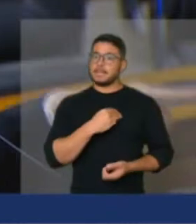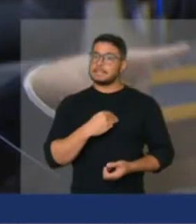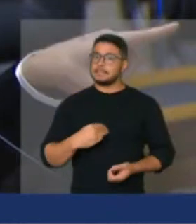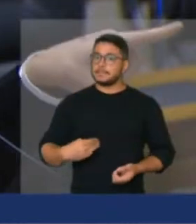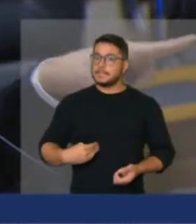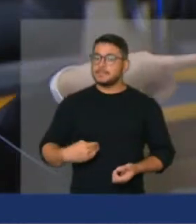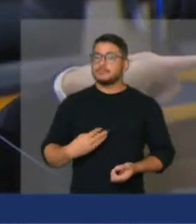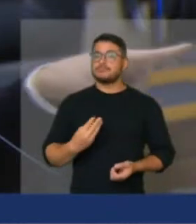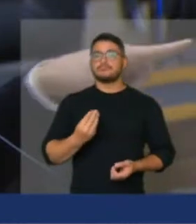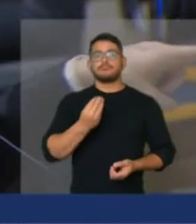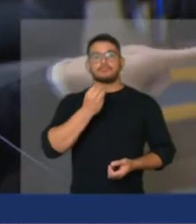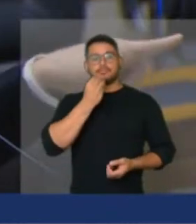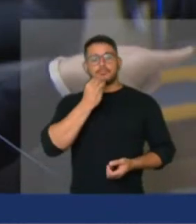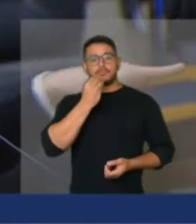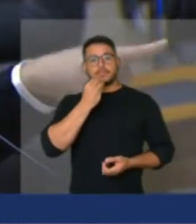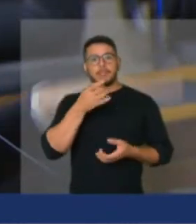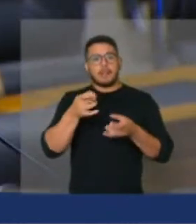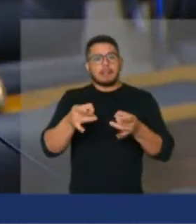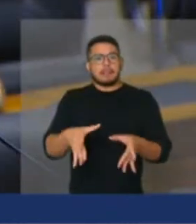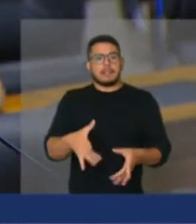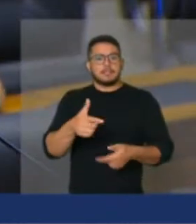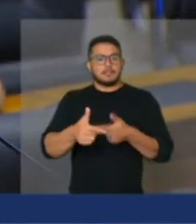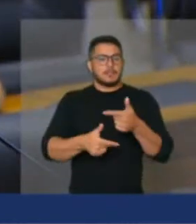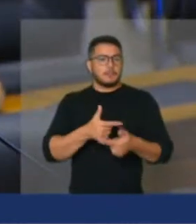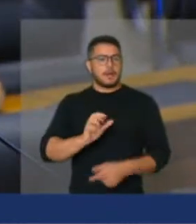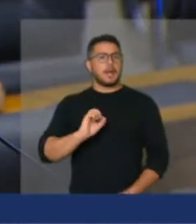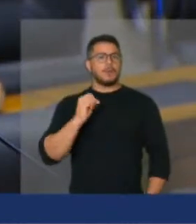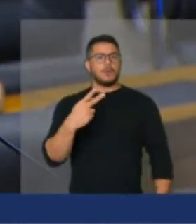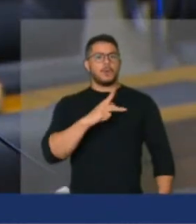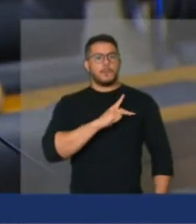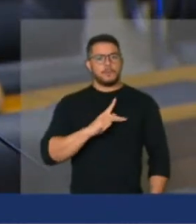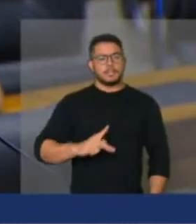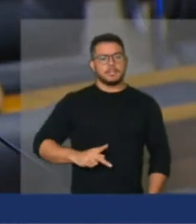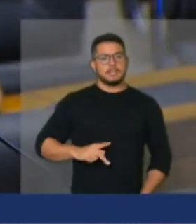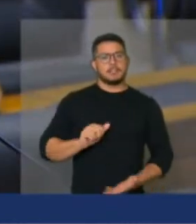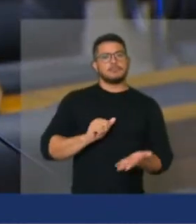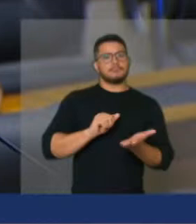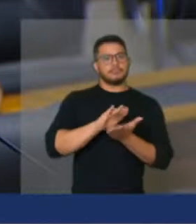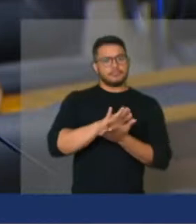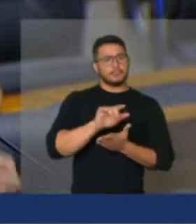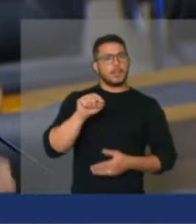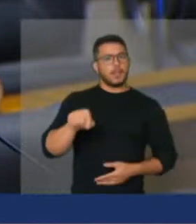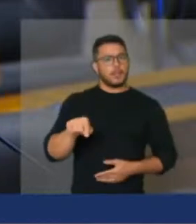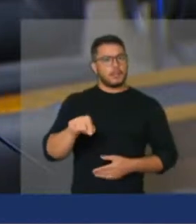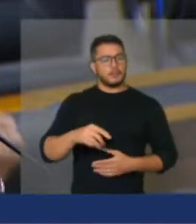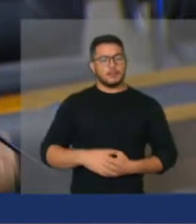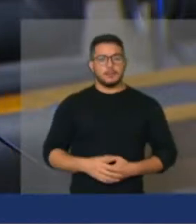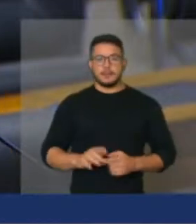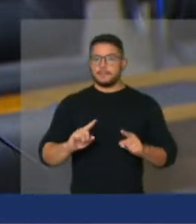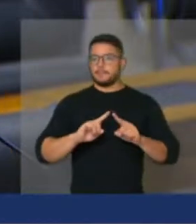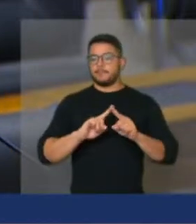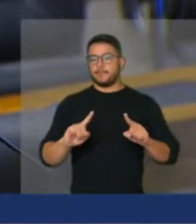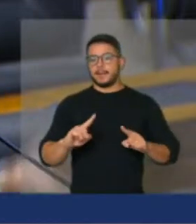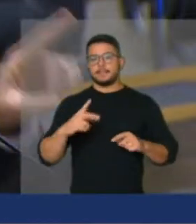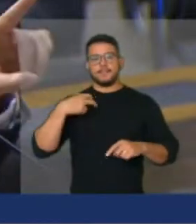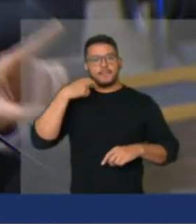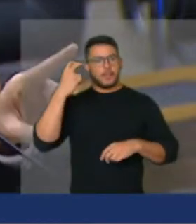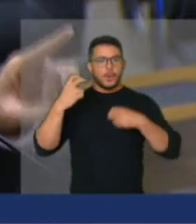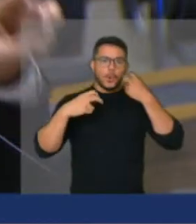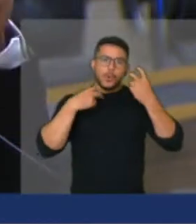A O PRESIDENTE DA REPÚBLICA JÁ TERIA EXONERADO ELE. ISSO NÃO ACONTECEU VERGONHA, VERGONHA, VERGONHA! MINISTRO VENHA ATÉ AQUI SE EXPLICAR. O VOTO É SIM.